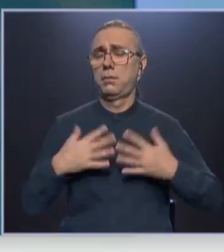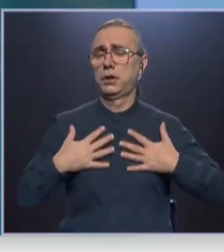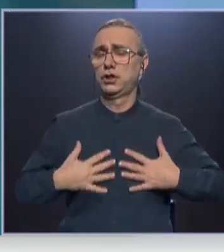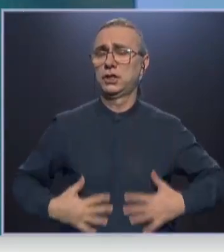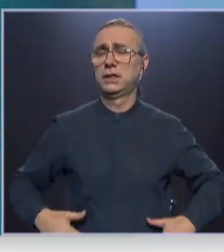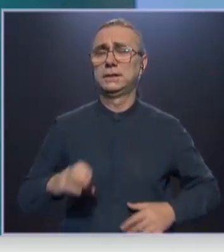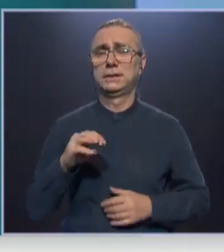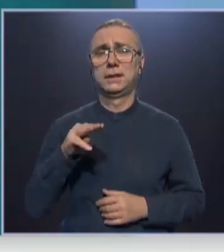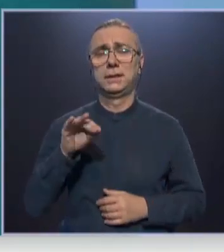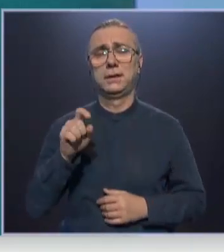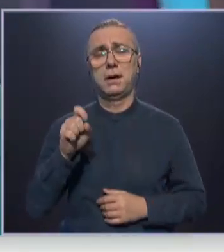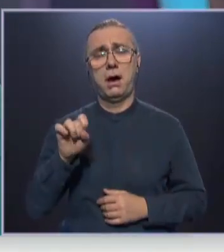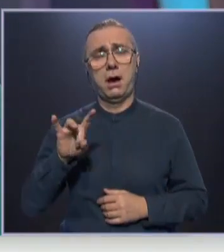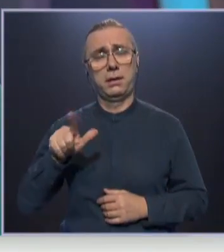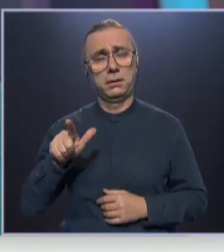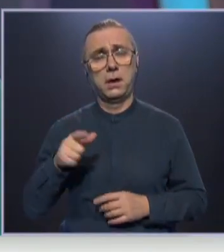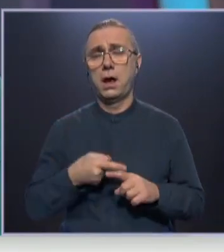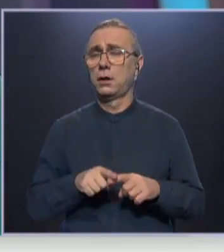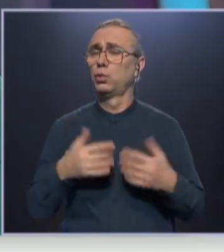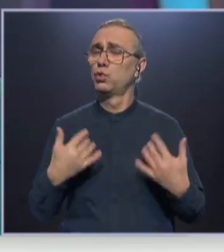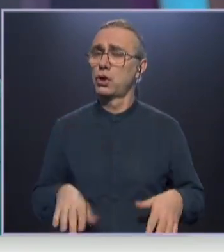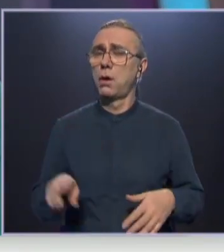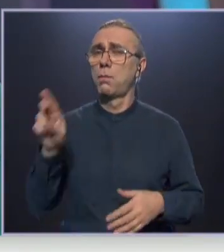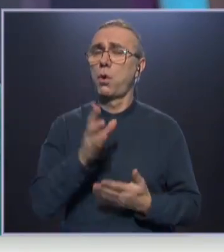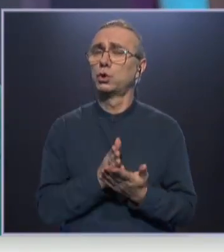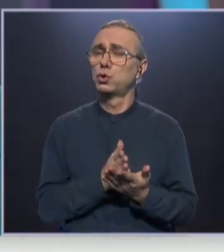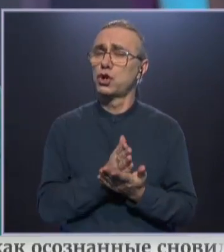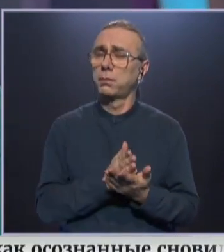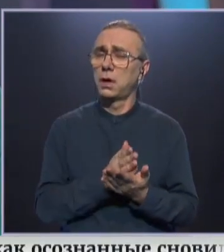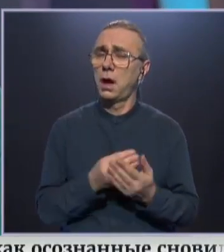А это уже богослужебная одежда им даже доверяют